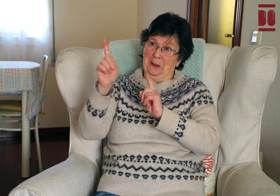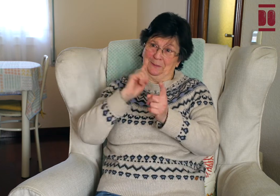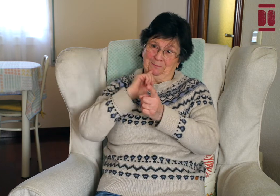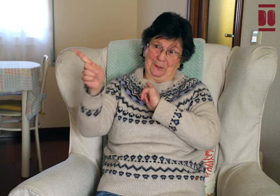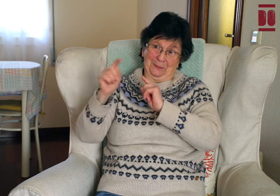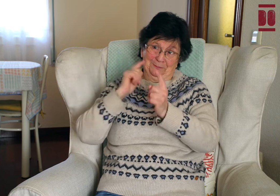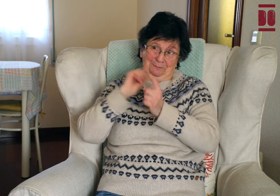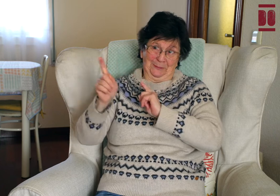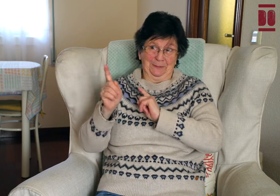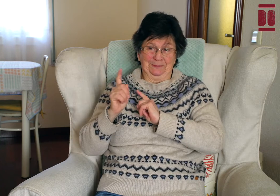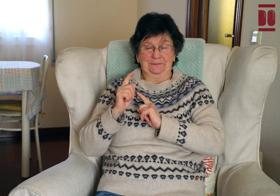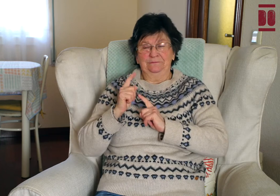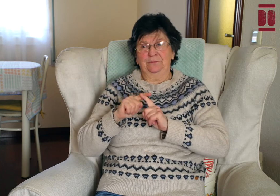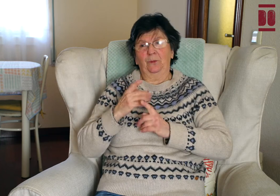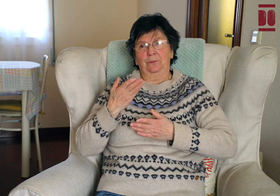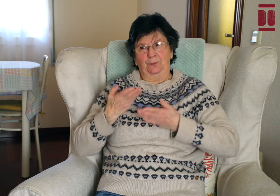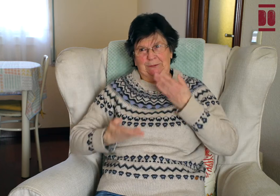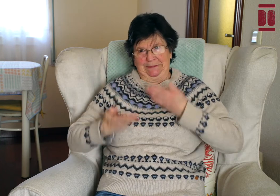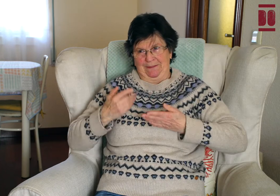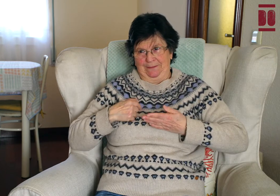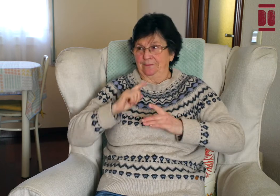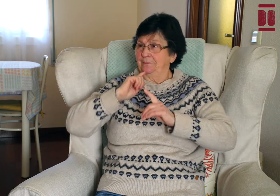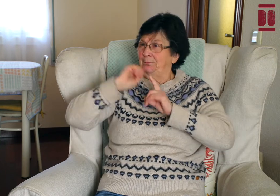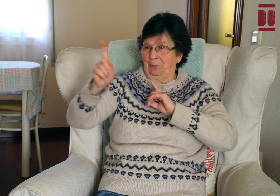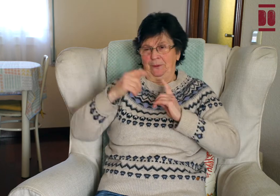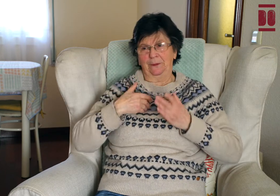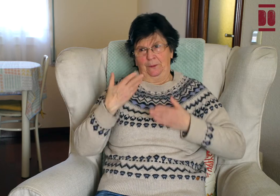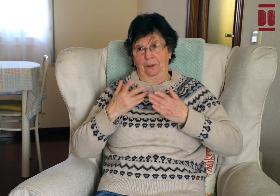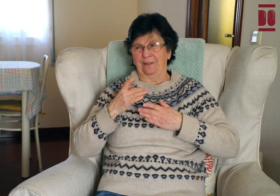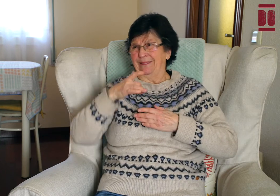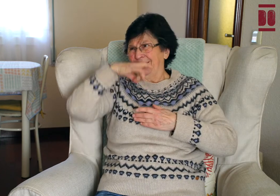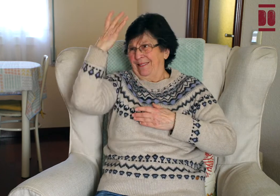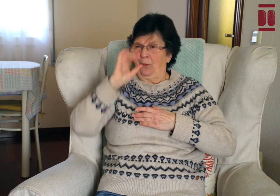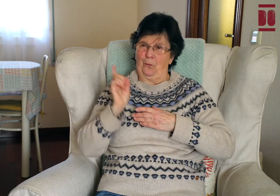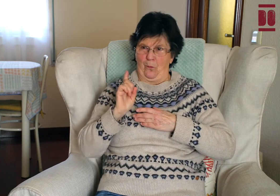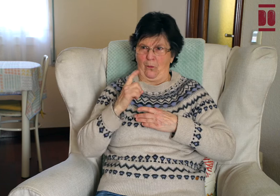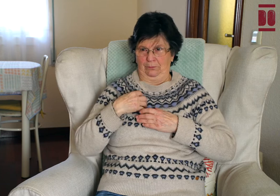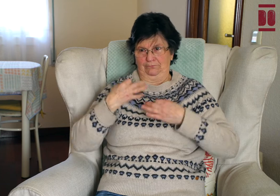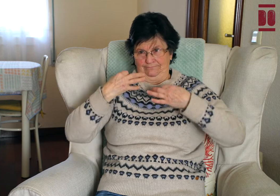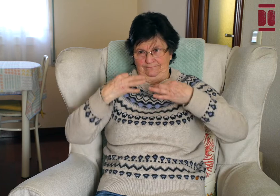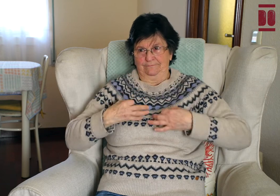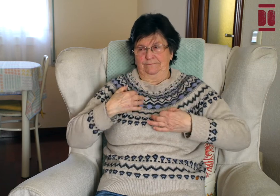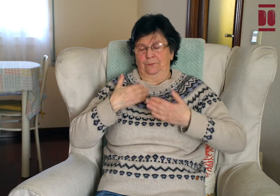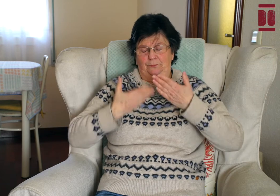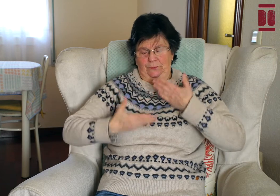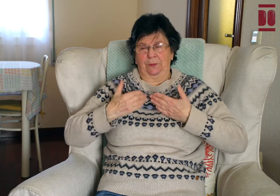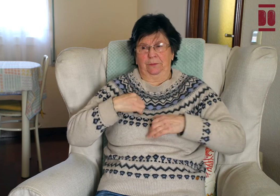buscando justicia. No por capricho, sino por verdadera justicia, defendiendo al grupo que recibía los manotazos